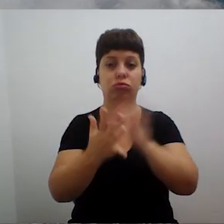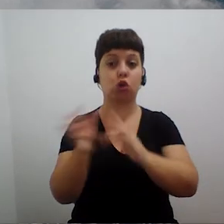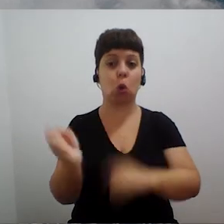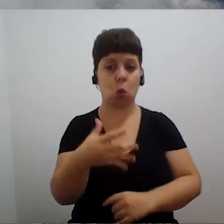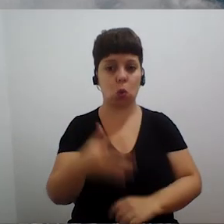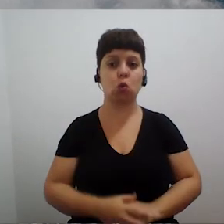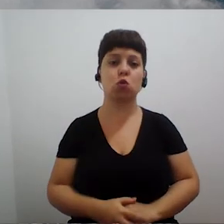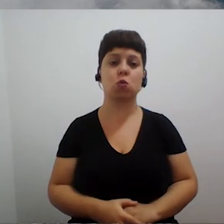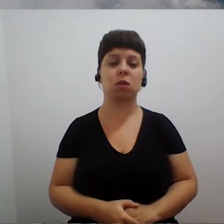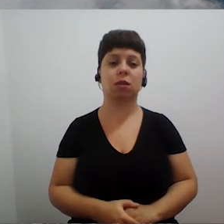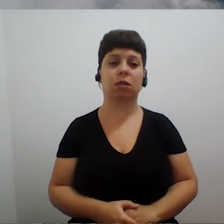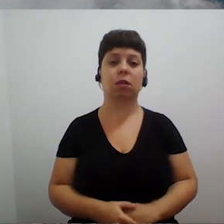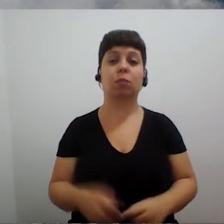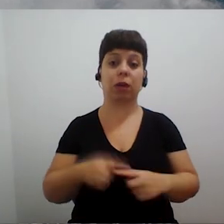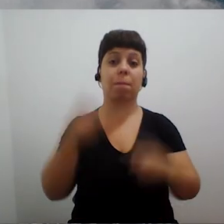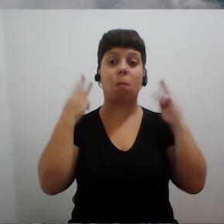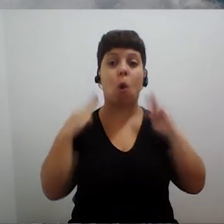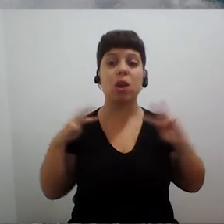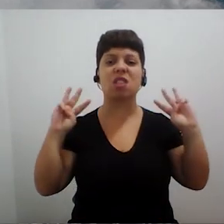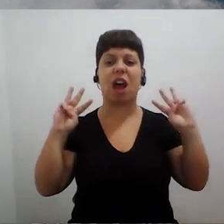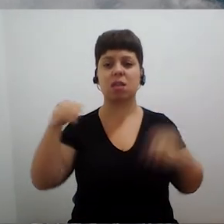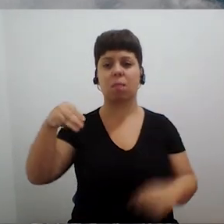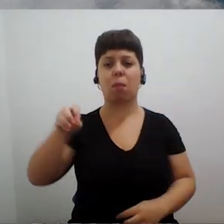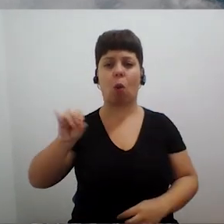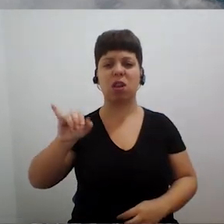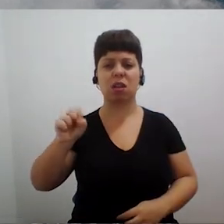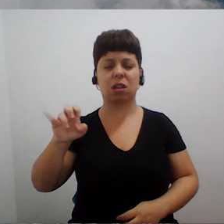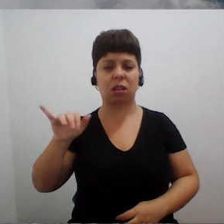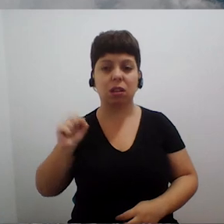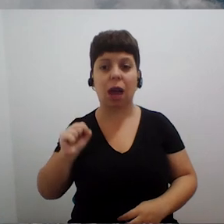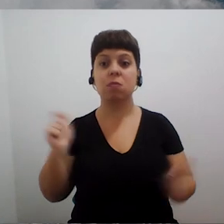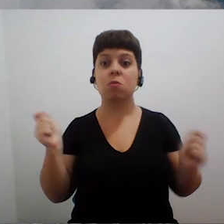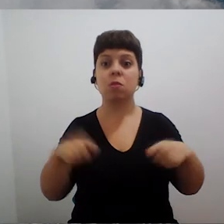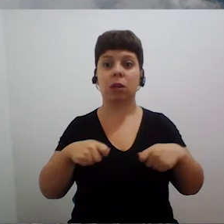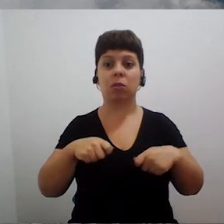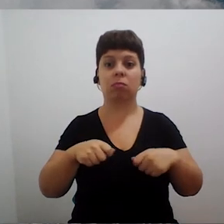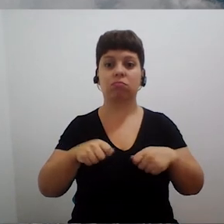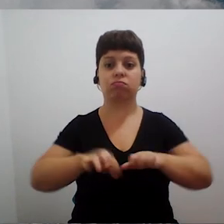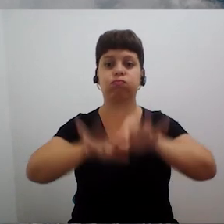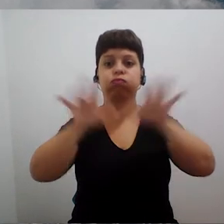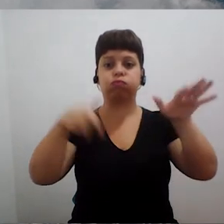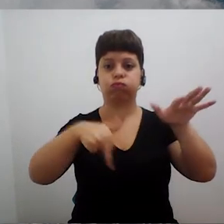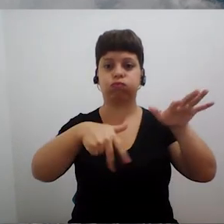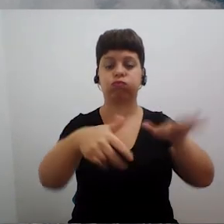a passagem pelo mar e agora que Jesus também nos possibilita navegar pelo mar, o mar da Vida